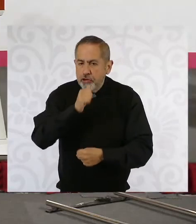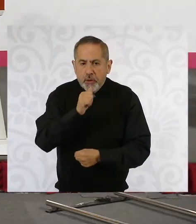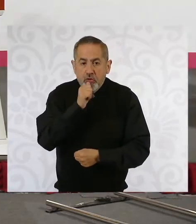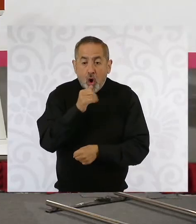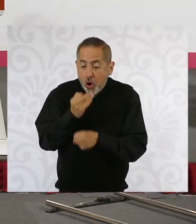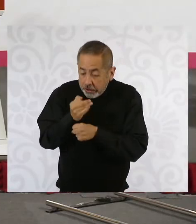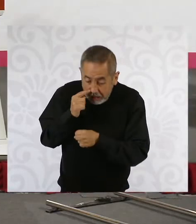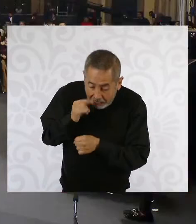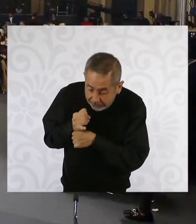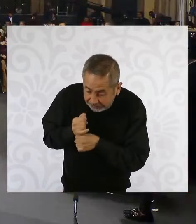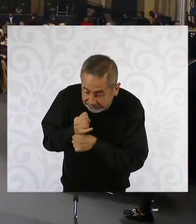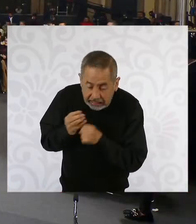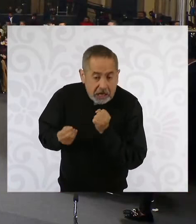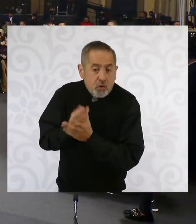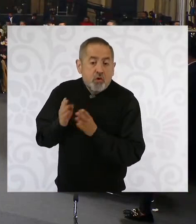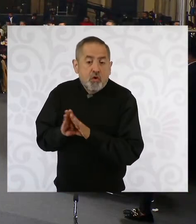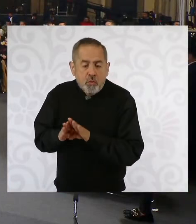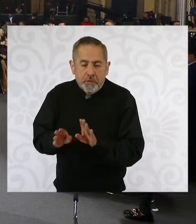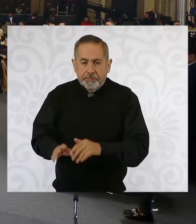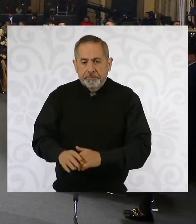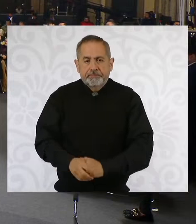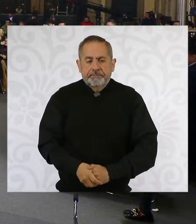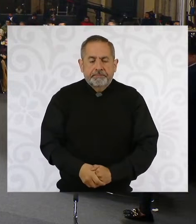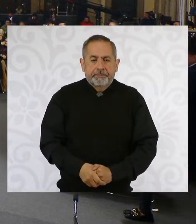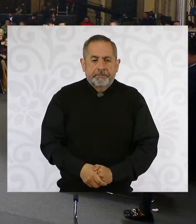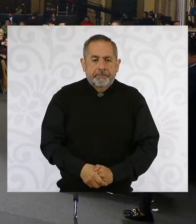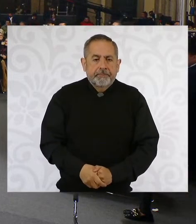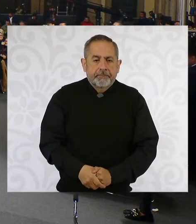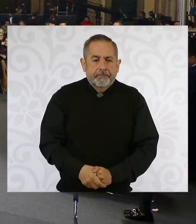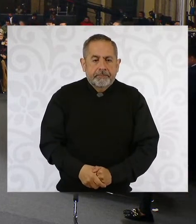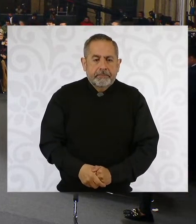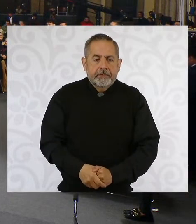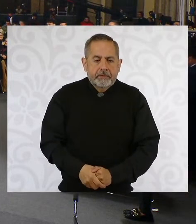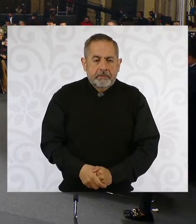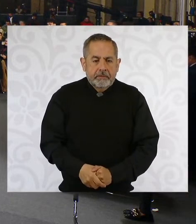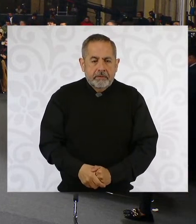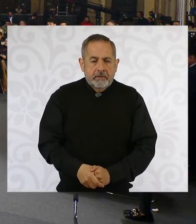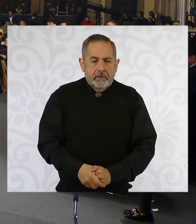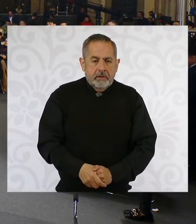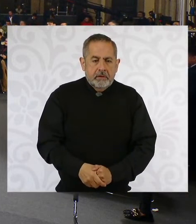paraas aquí adelante había otra pregunta